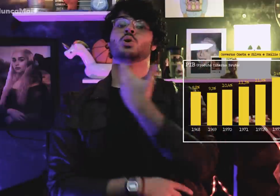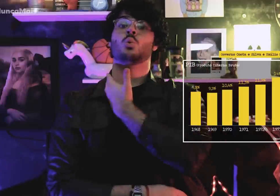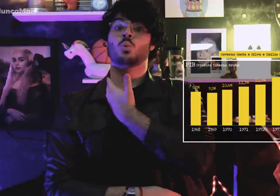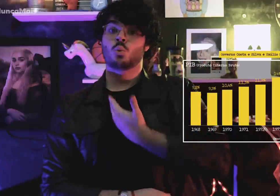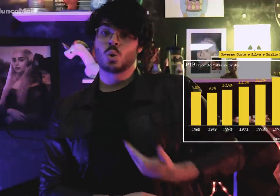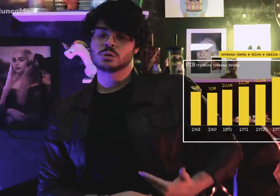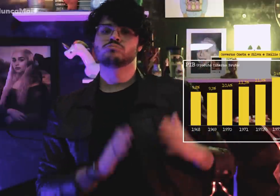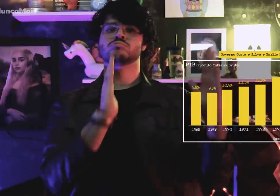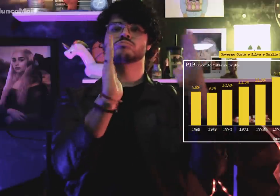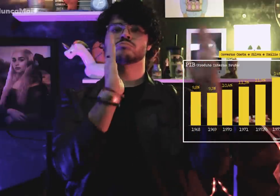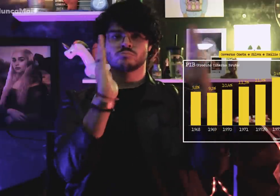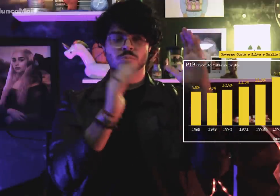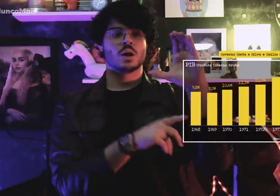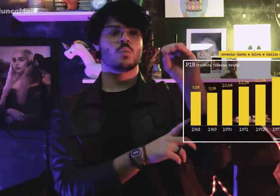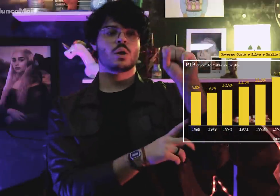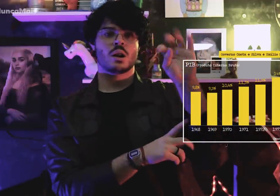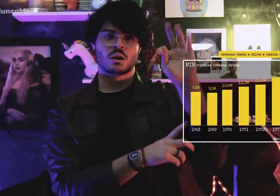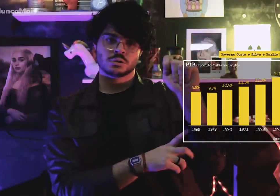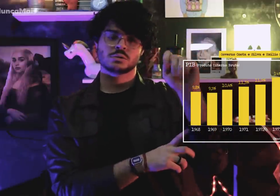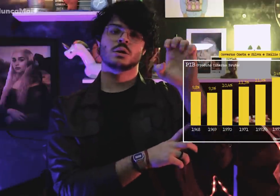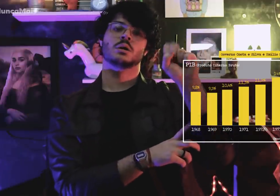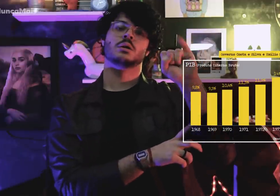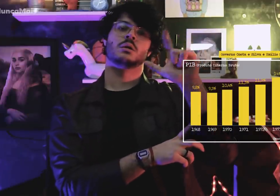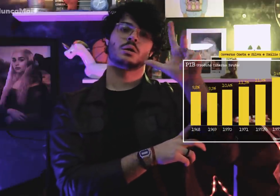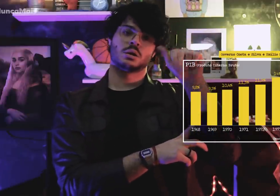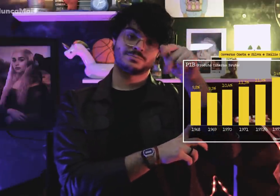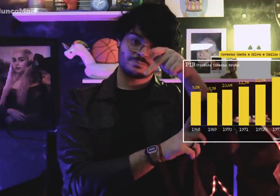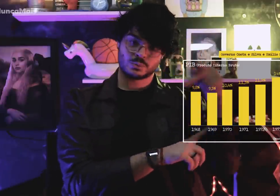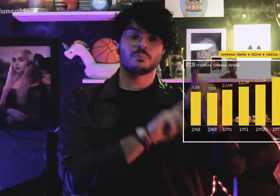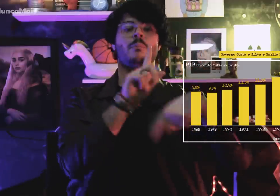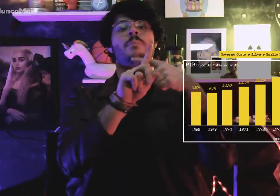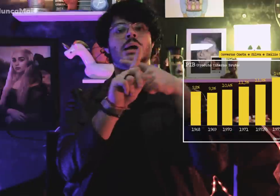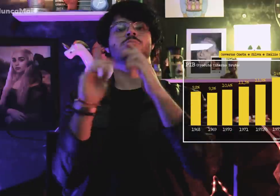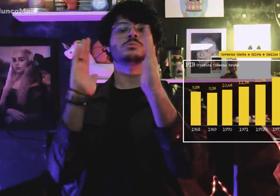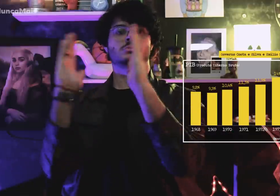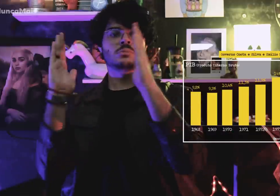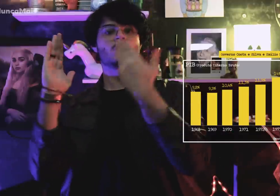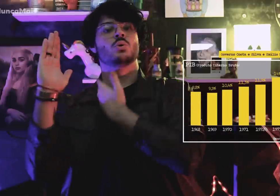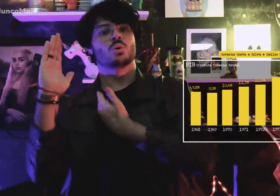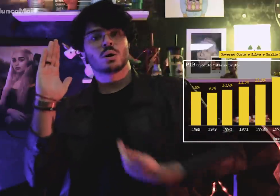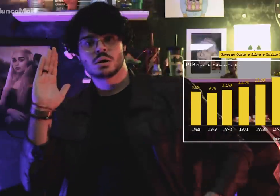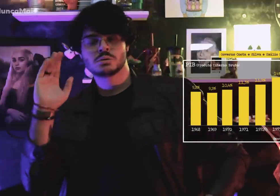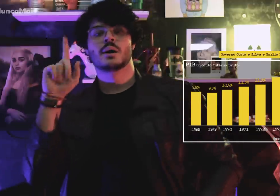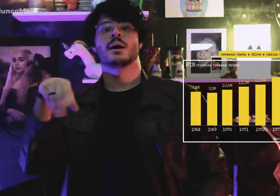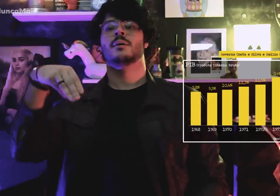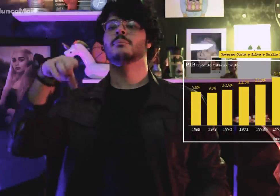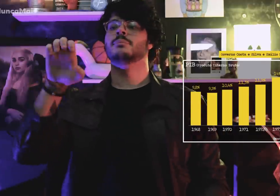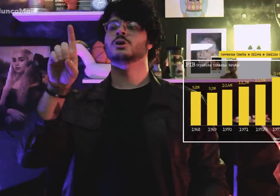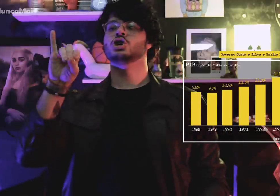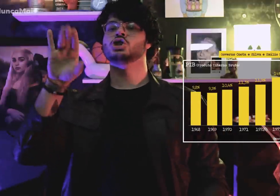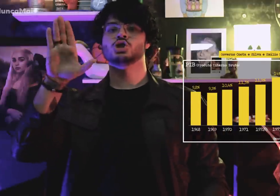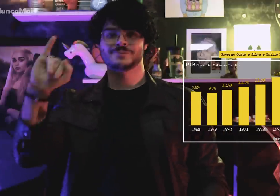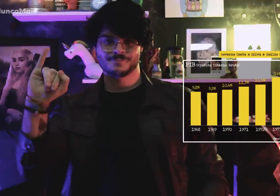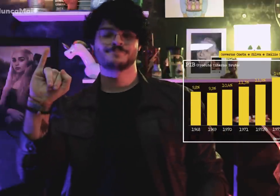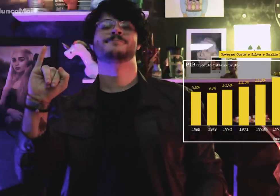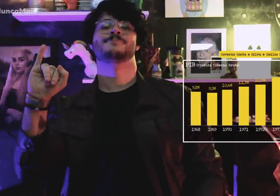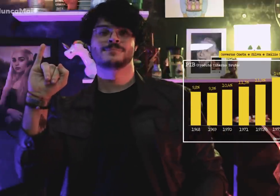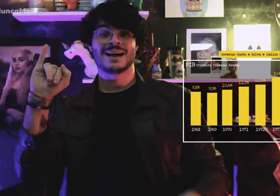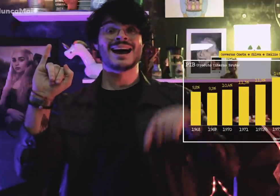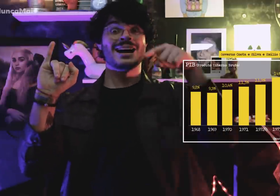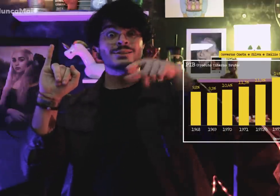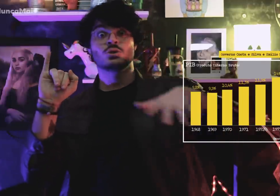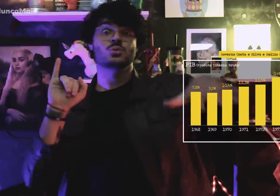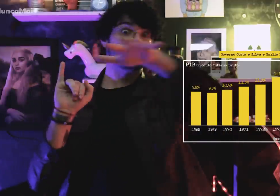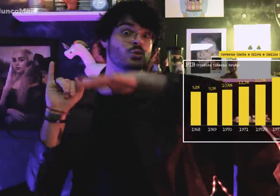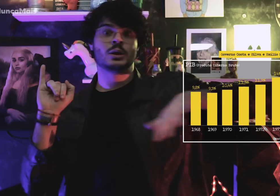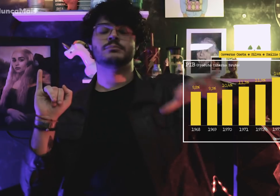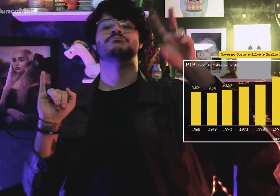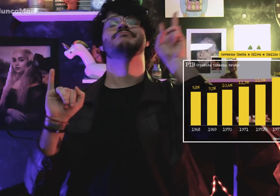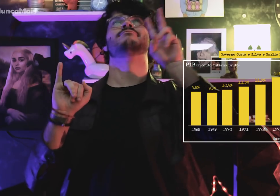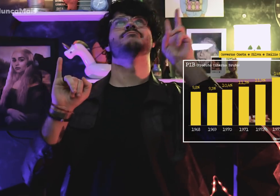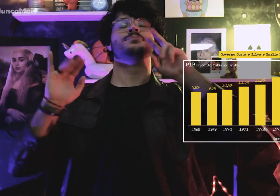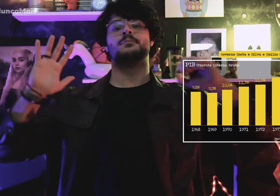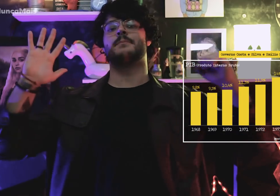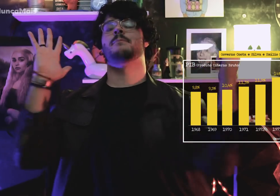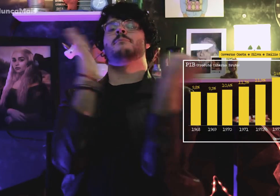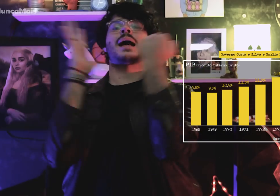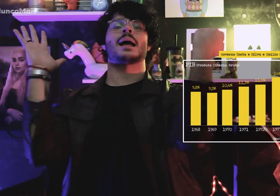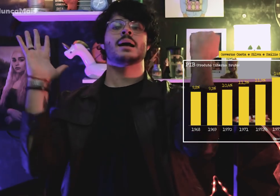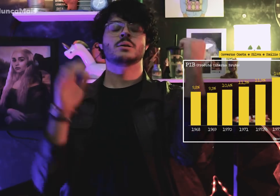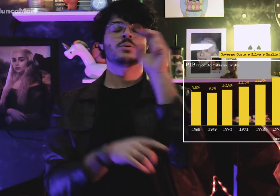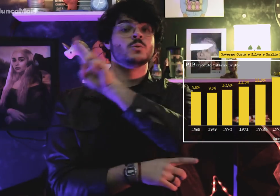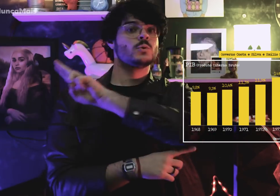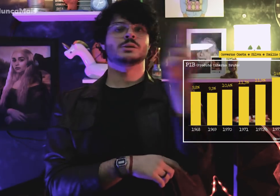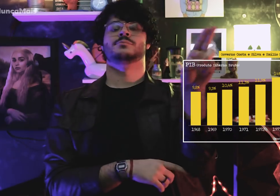durante os governos Costa e Silva e Médici, ficaram conhecidos com: